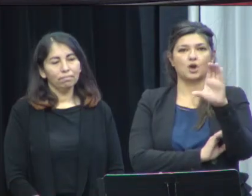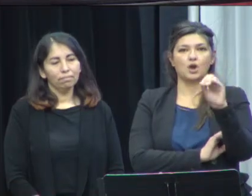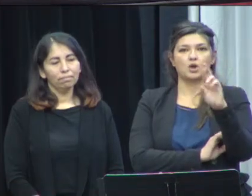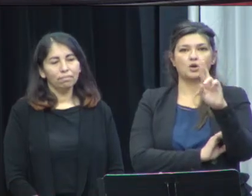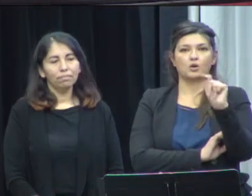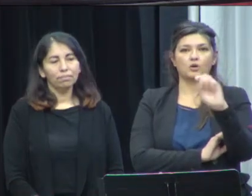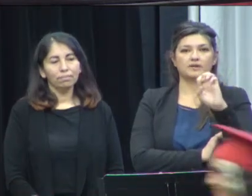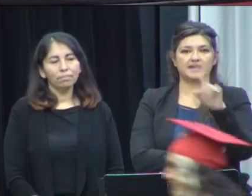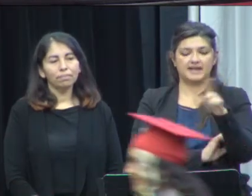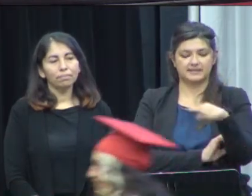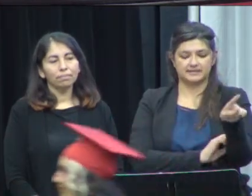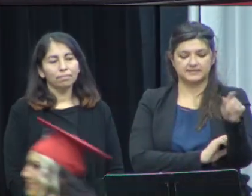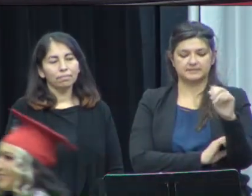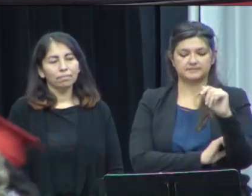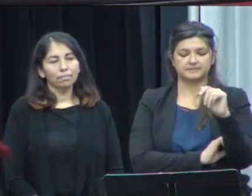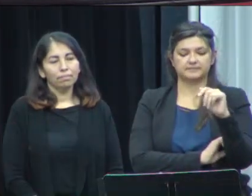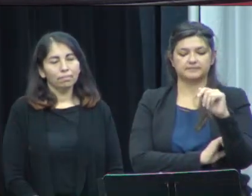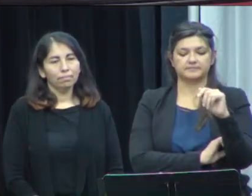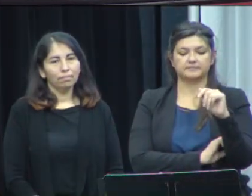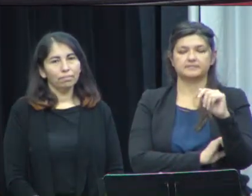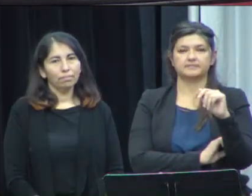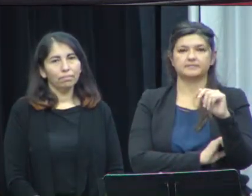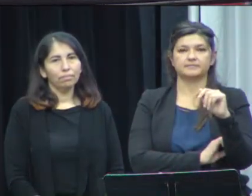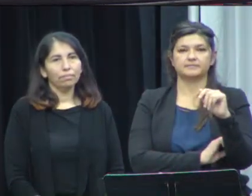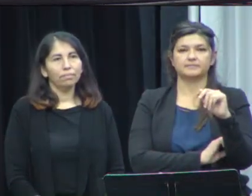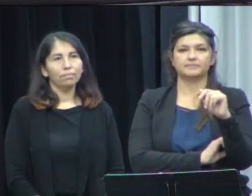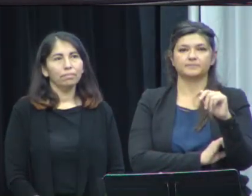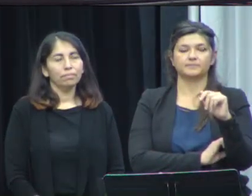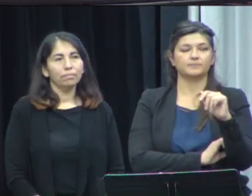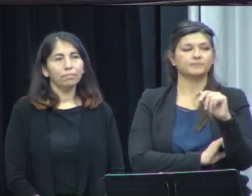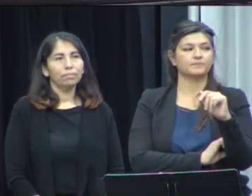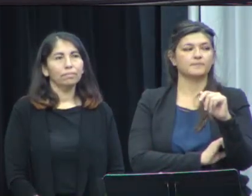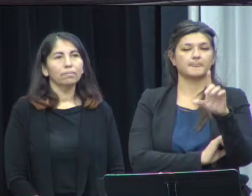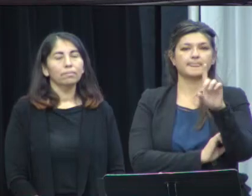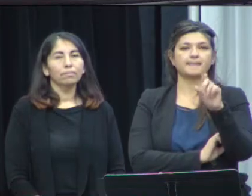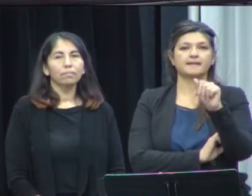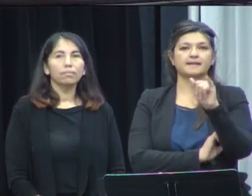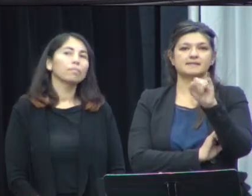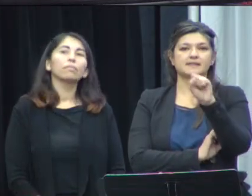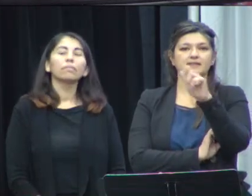(audience applauds) Daisy Cruz.